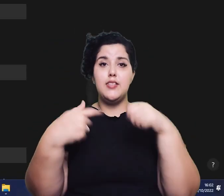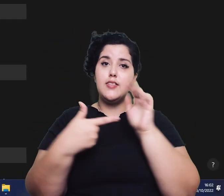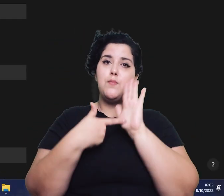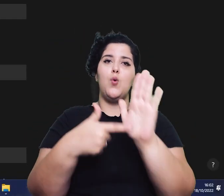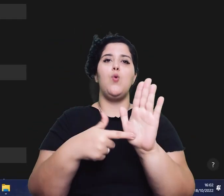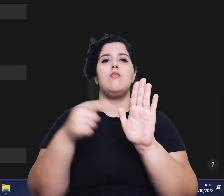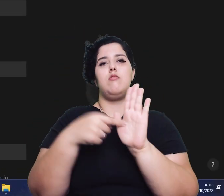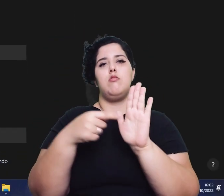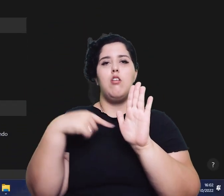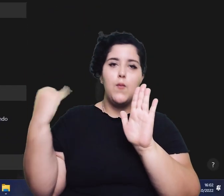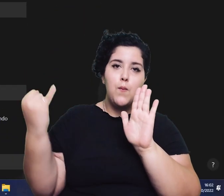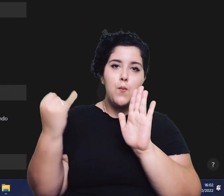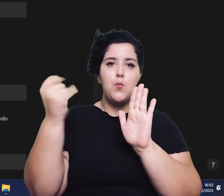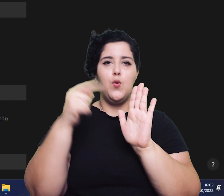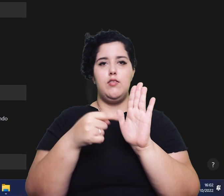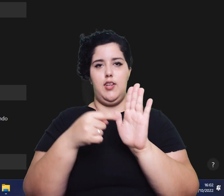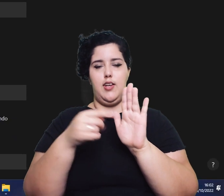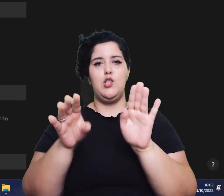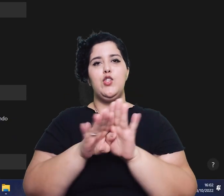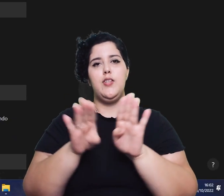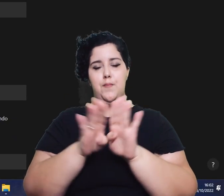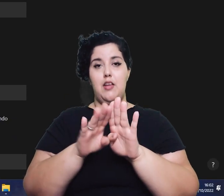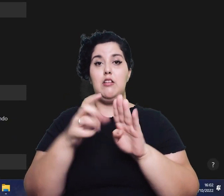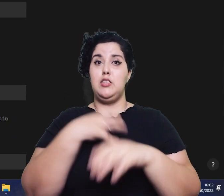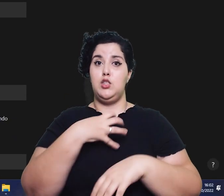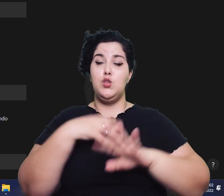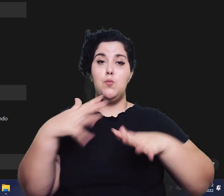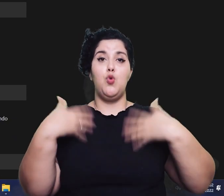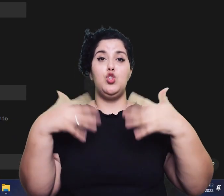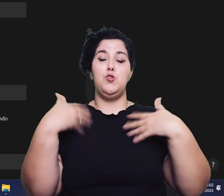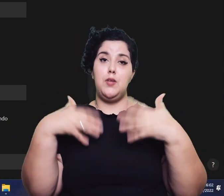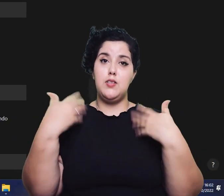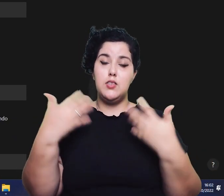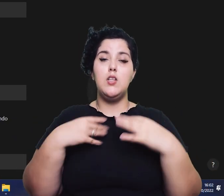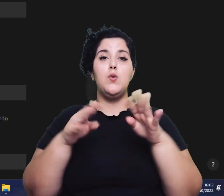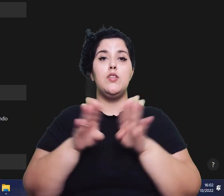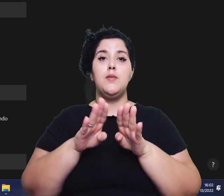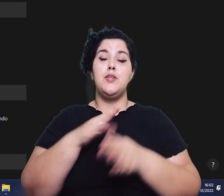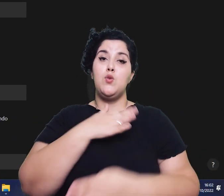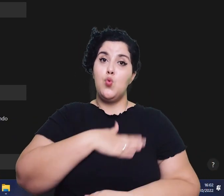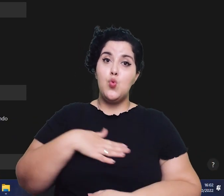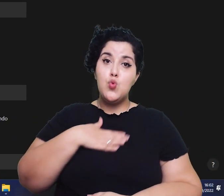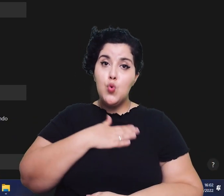a riqueza era algo muito importante. As motivações, incentivar as pessoas a realmente gostarem da Amazônia.